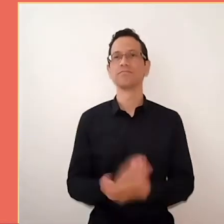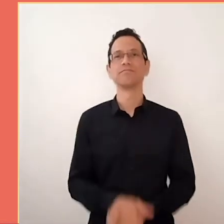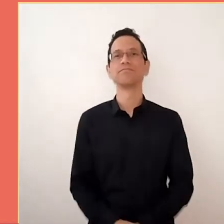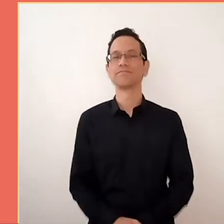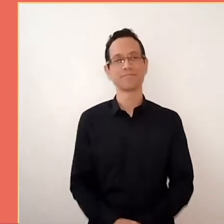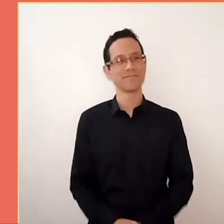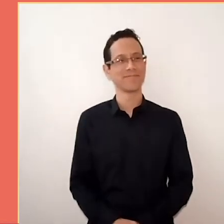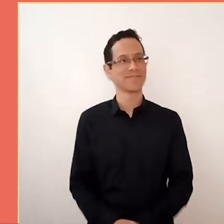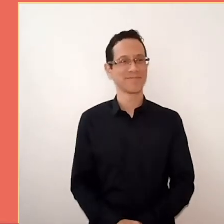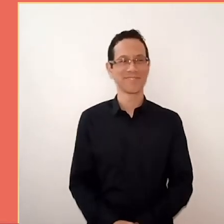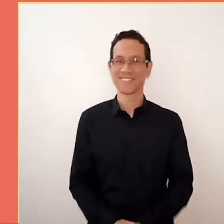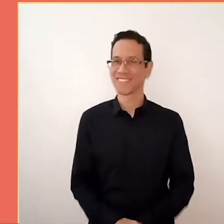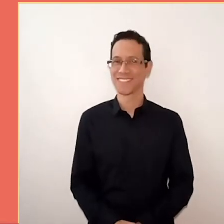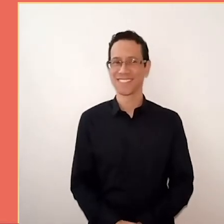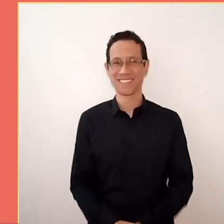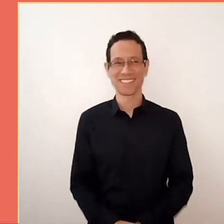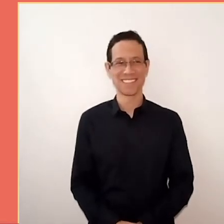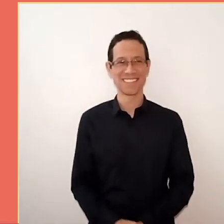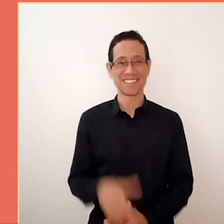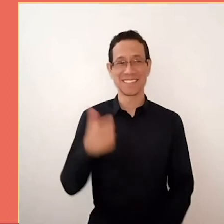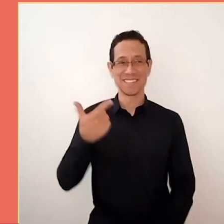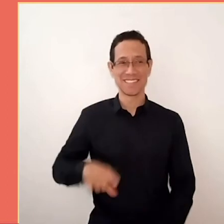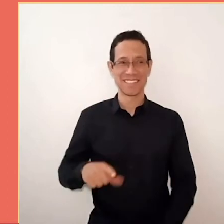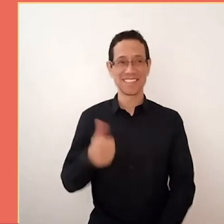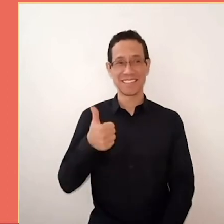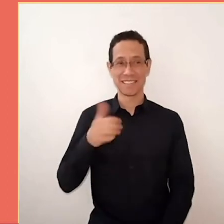A gente vai ter mais uns 10, 15 minutinhos,